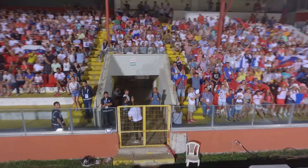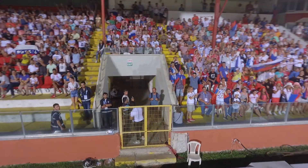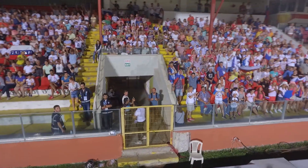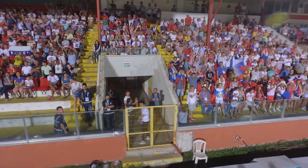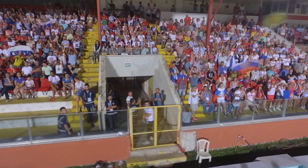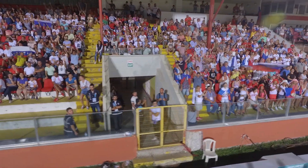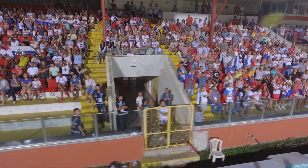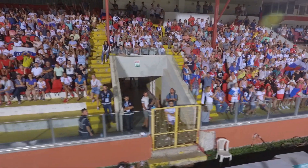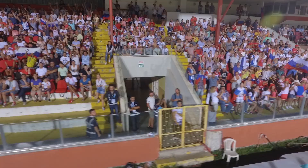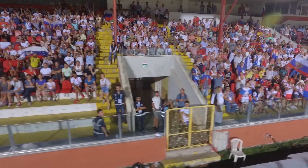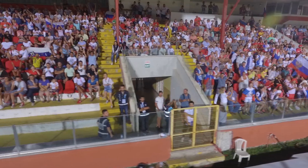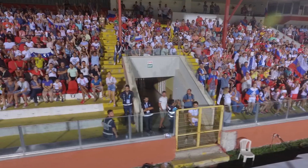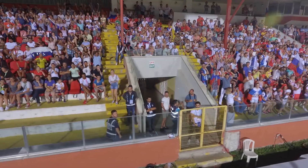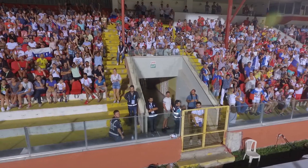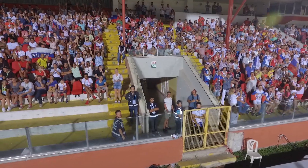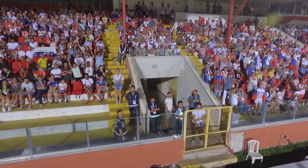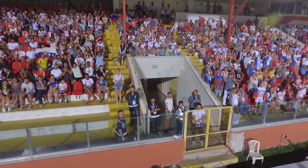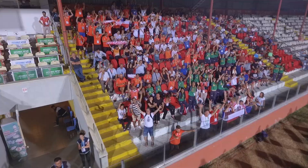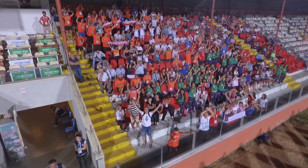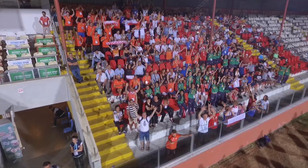золотые медали, казалось, сами собой шли им в руки.